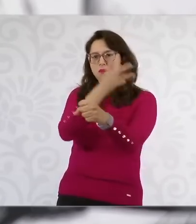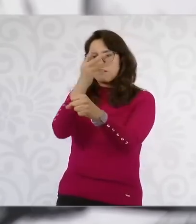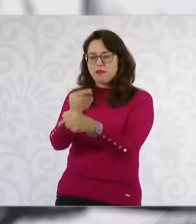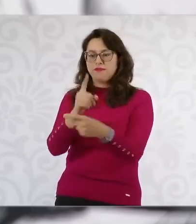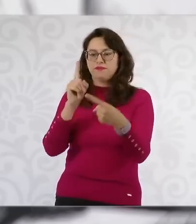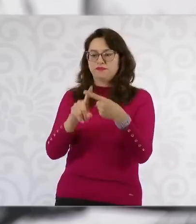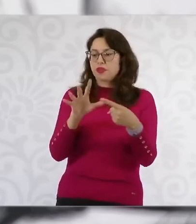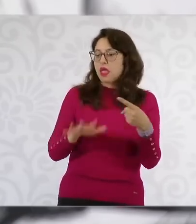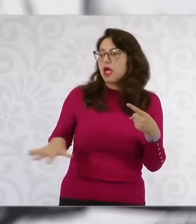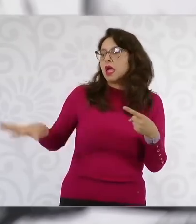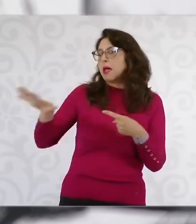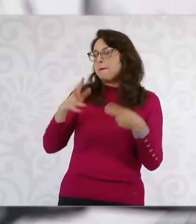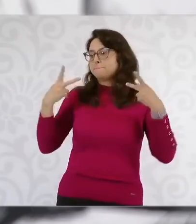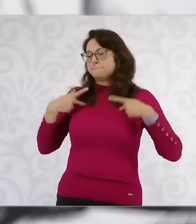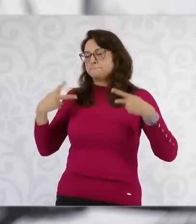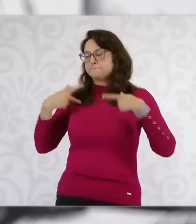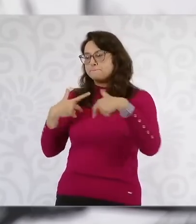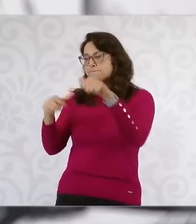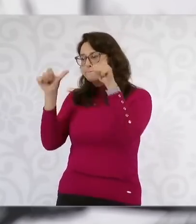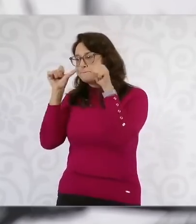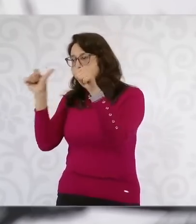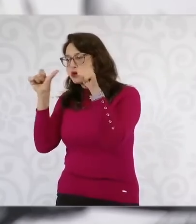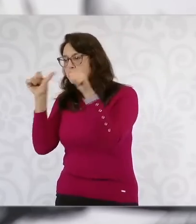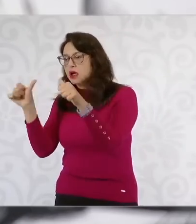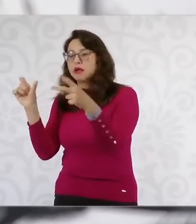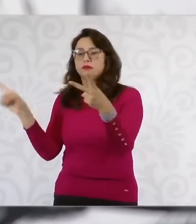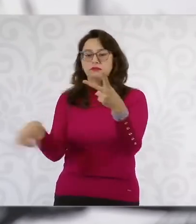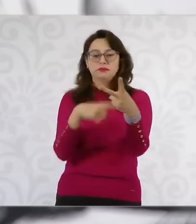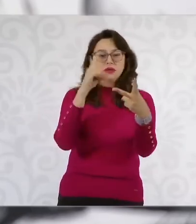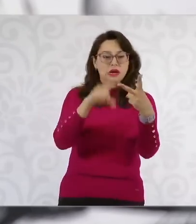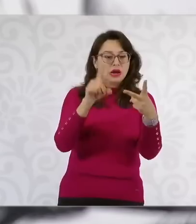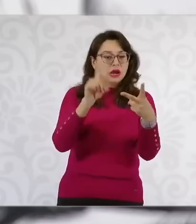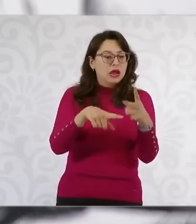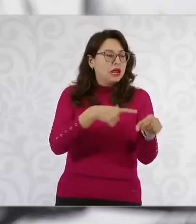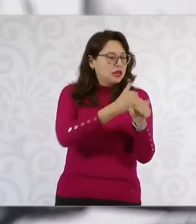el fortalecimiento de la inteligencia Y la investigación la coordinación con